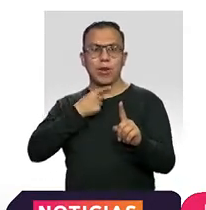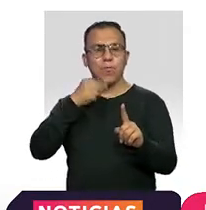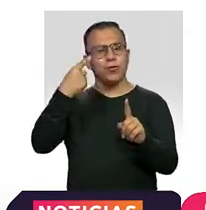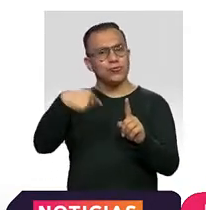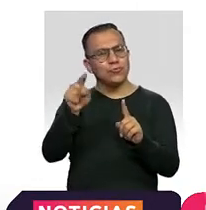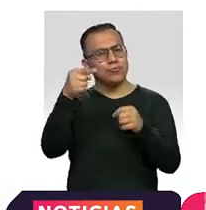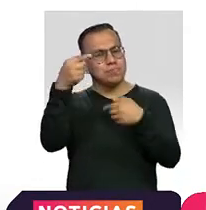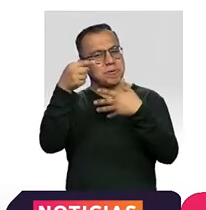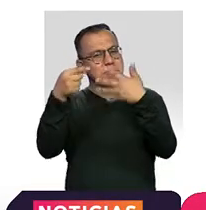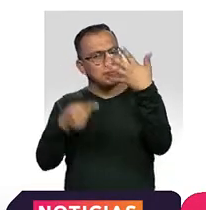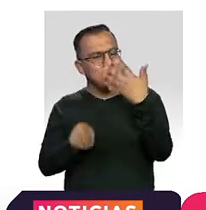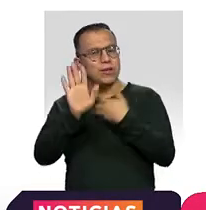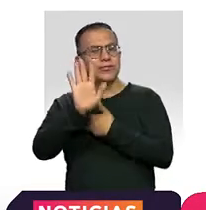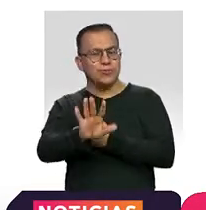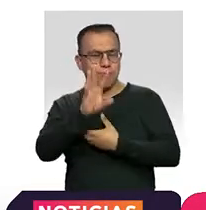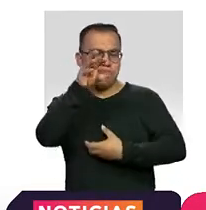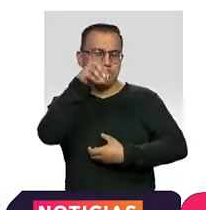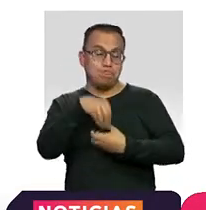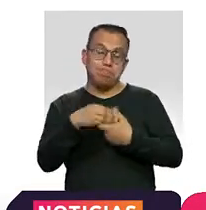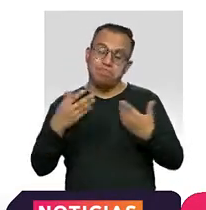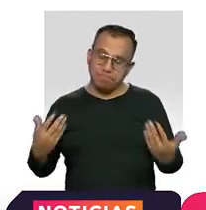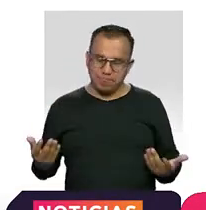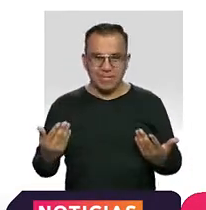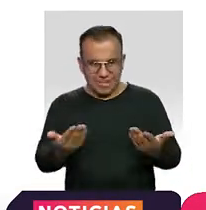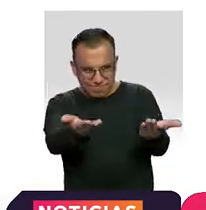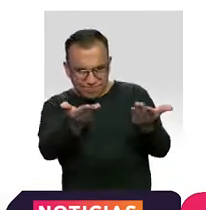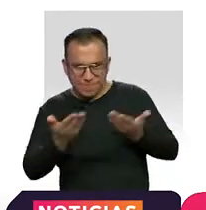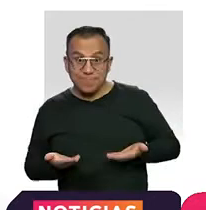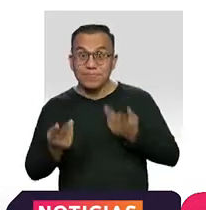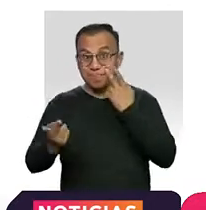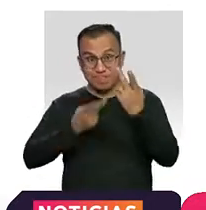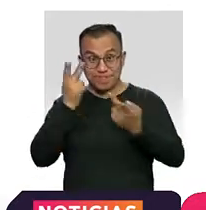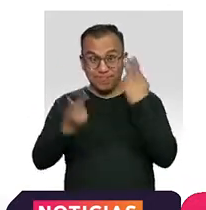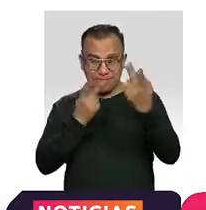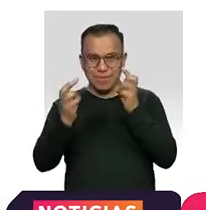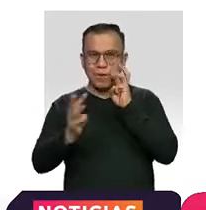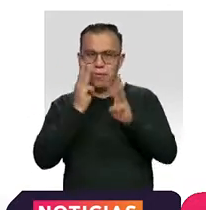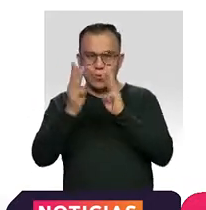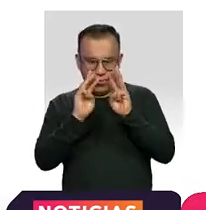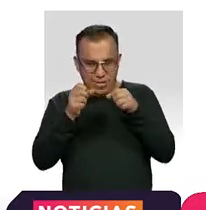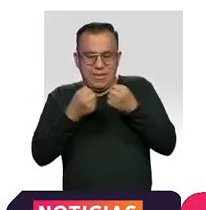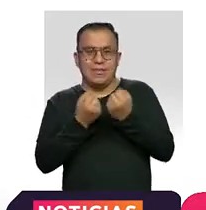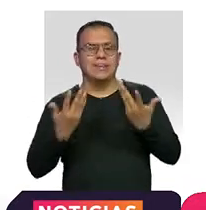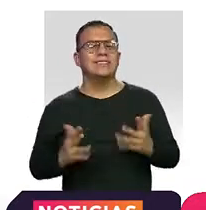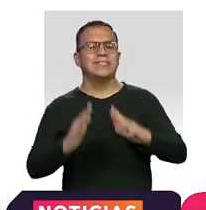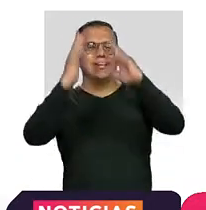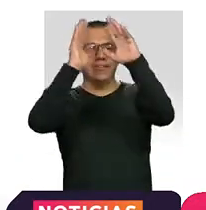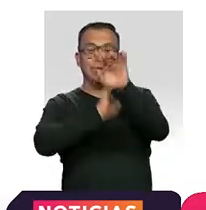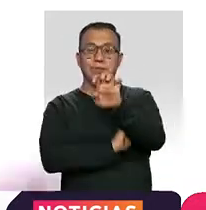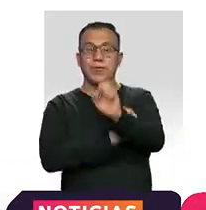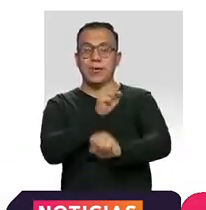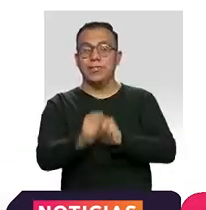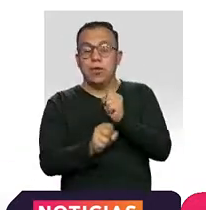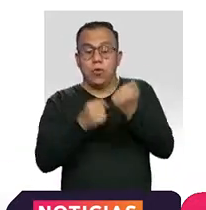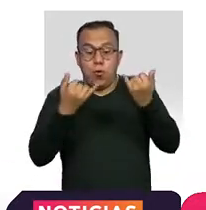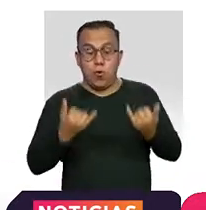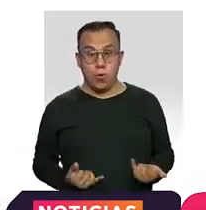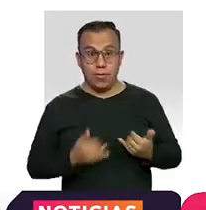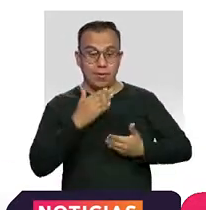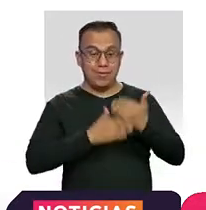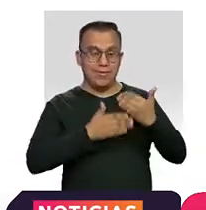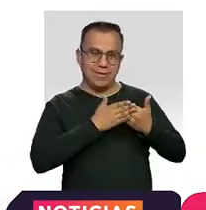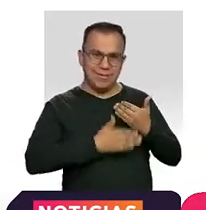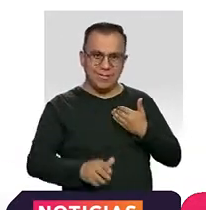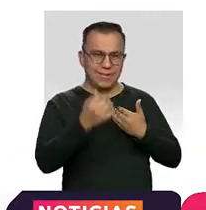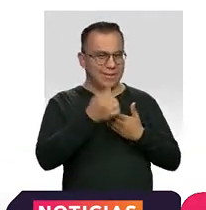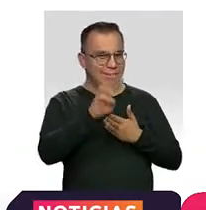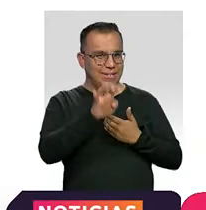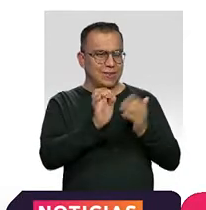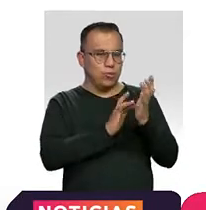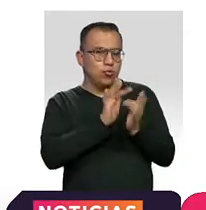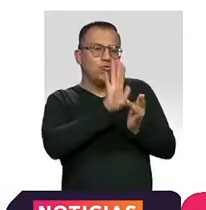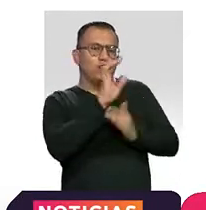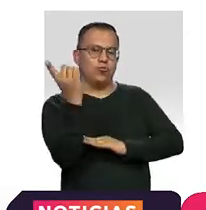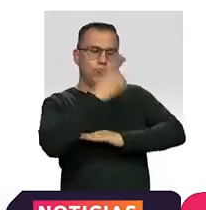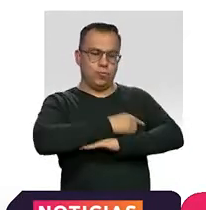EL TRABAJO QUE HACE CON EL